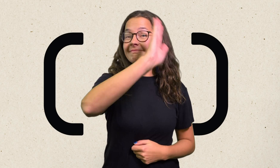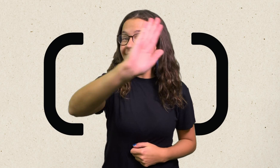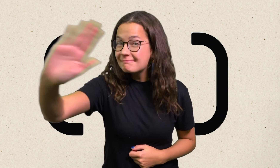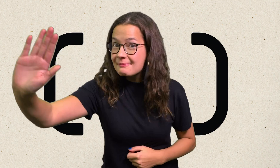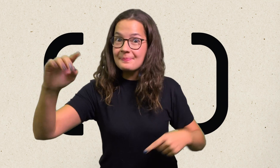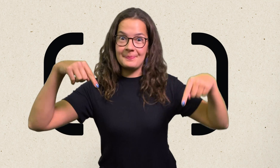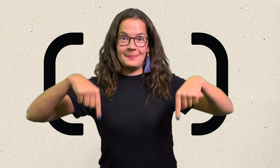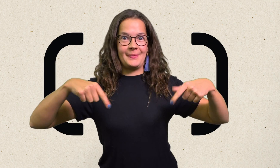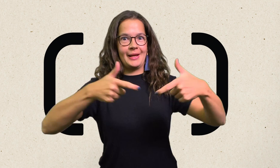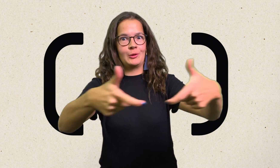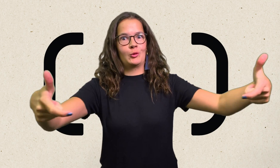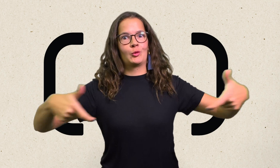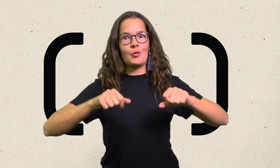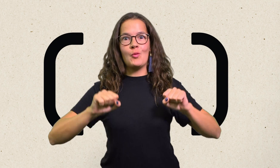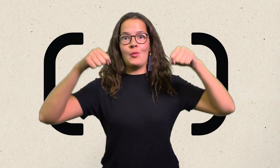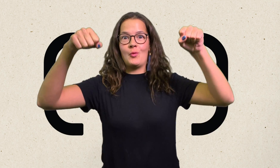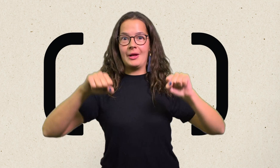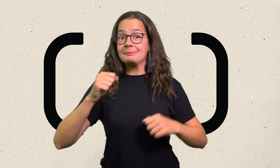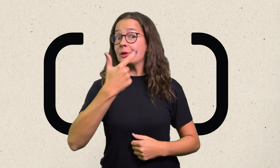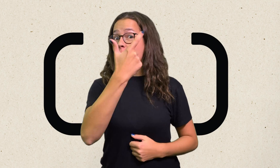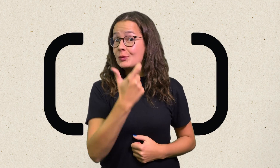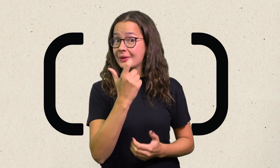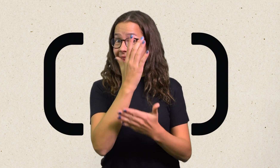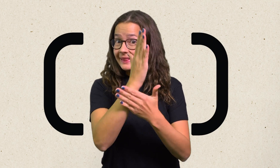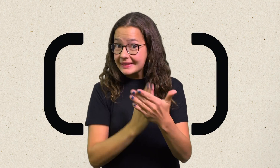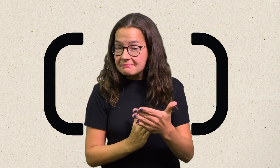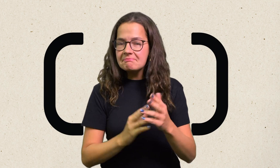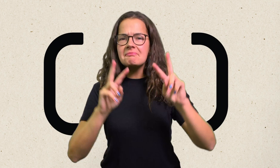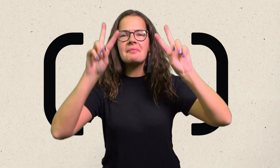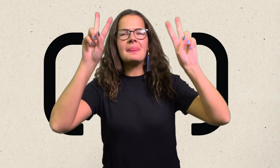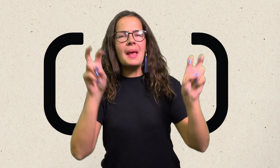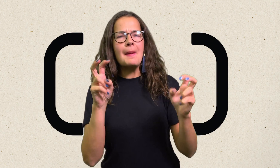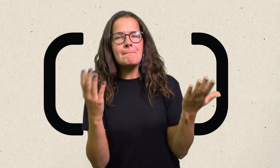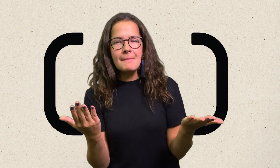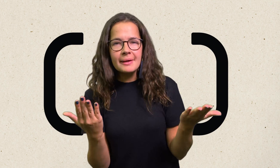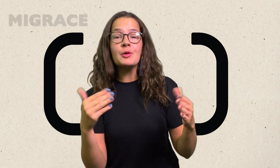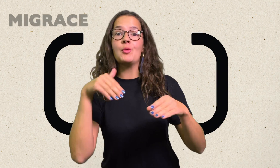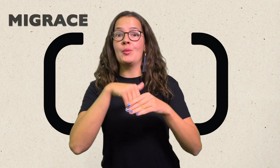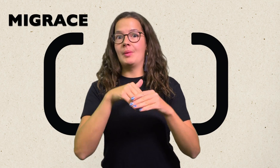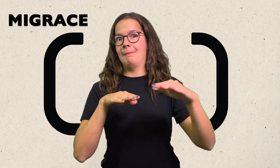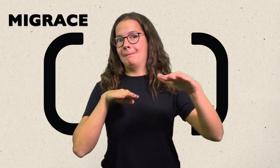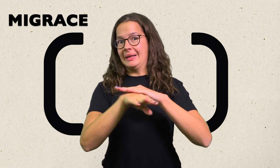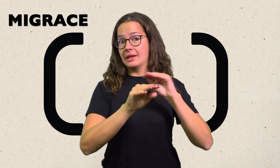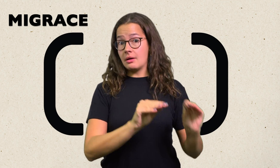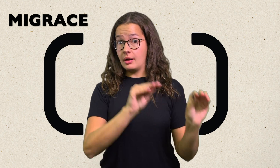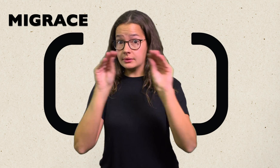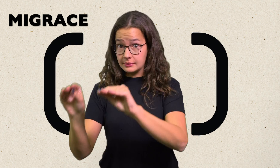Ahoj! Už je tady 2.díl Truhly! Dnes pro vás máme téma MIGRACE.